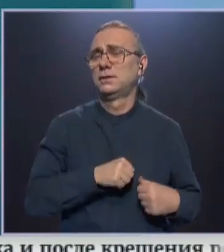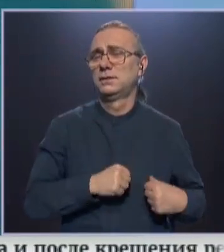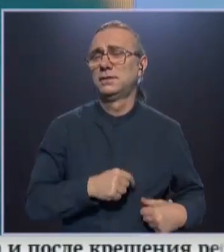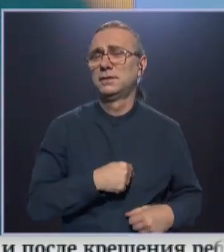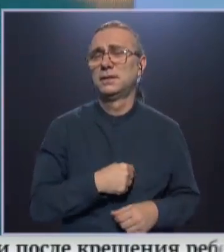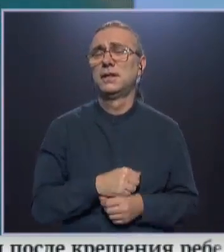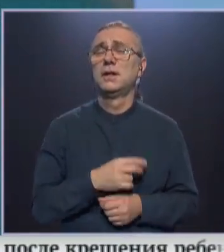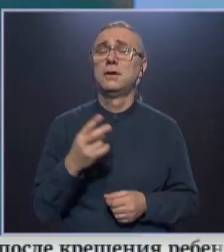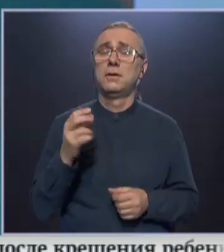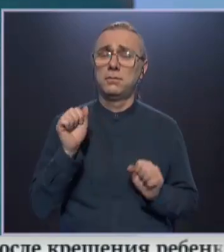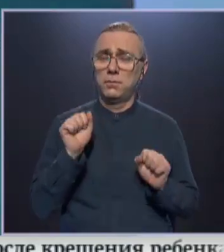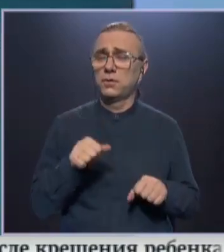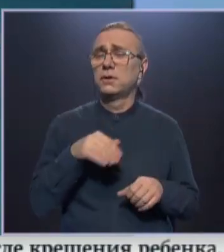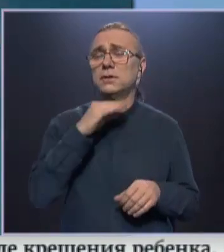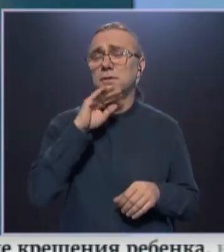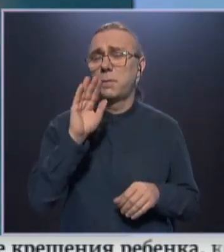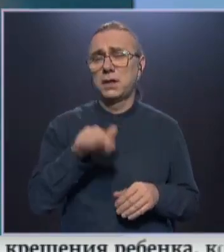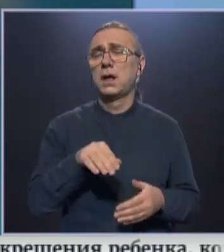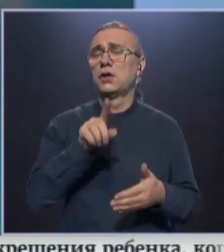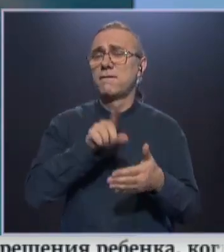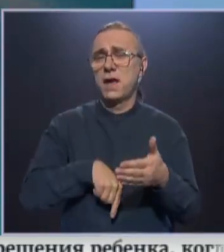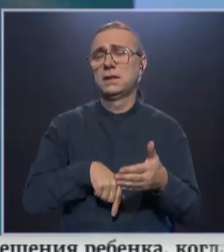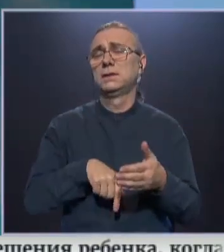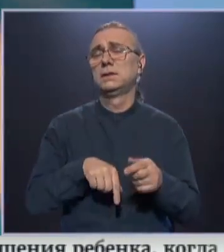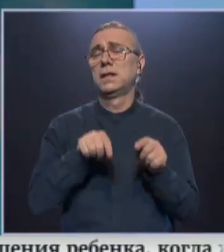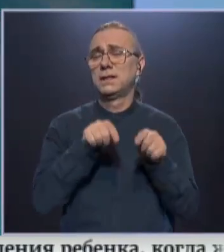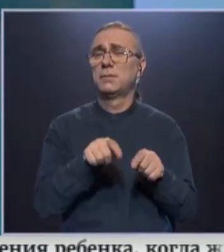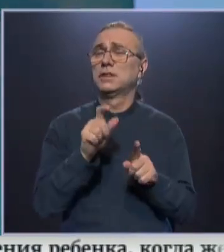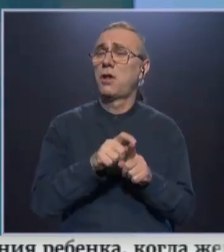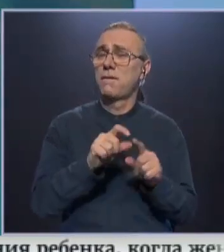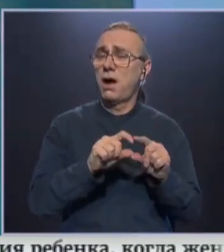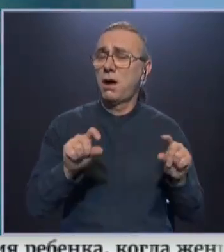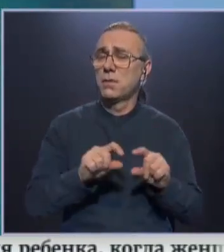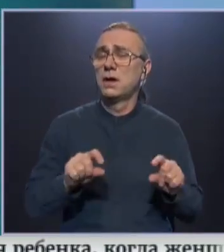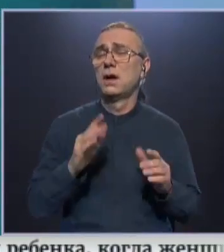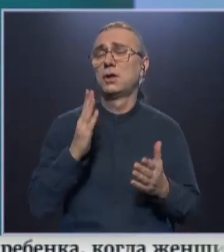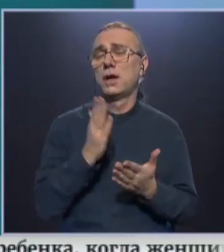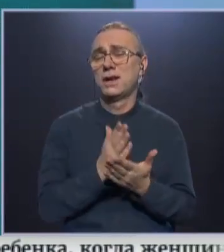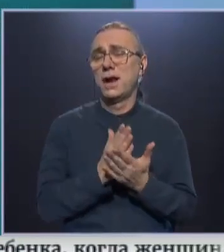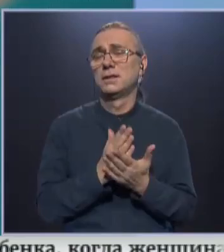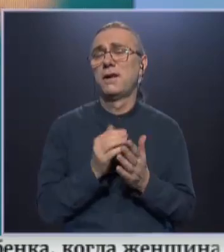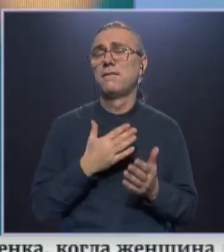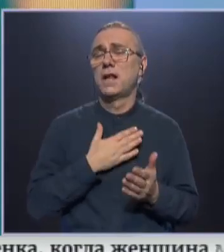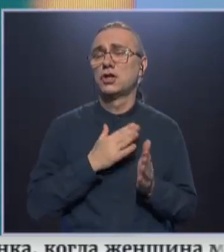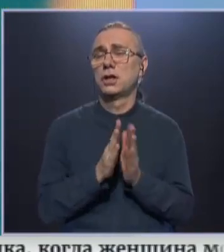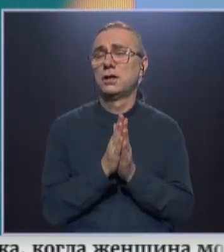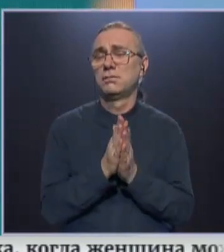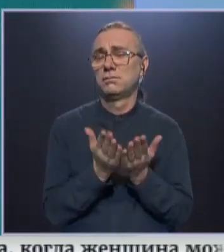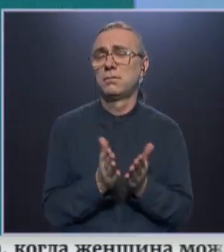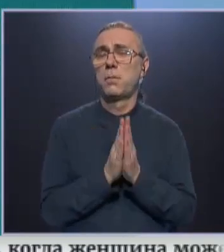тем словам которые имеются у нас наших молитва словах но и не согрешаете Конечно вот этой вот этим уточнением